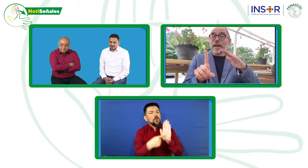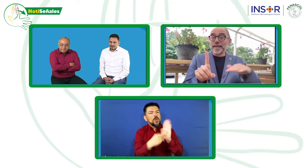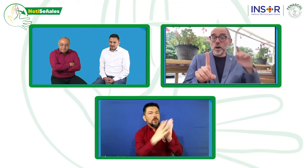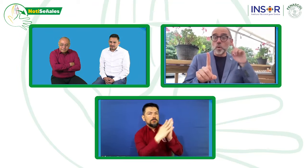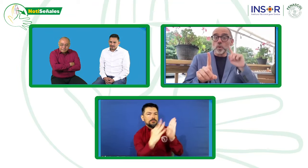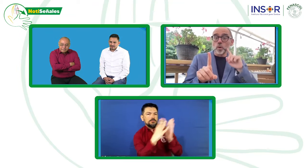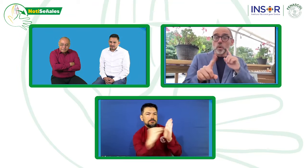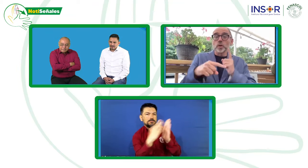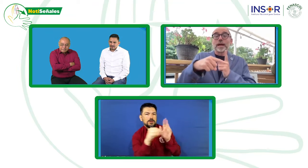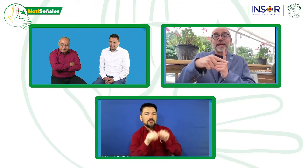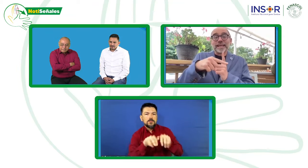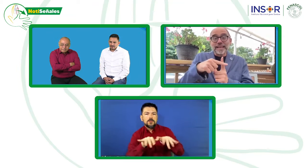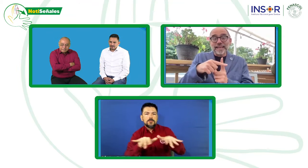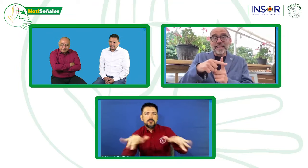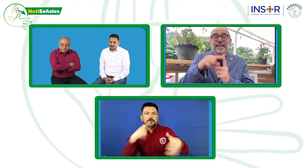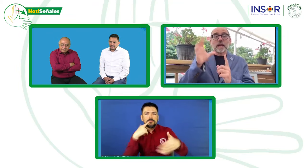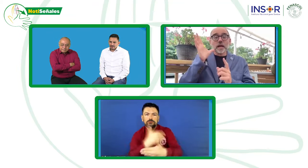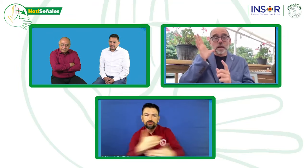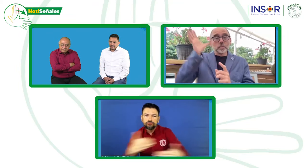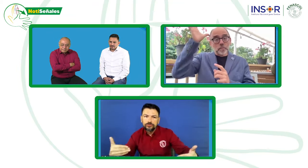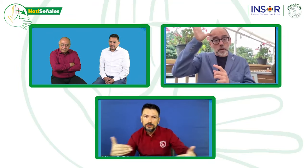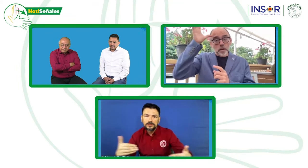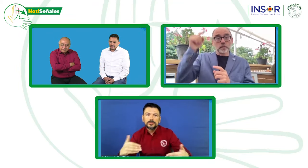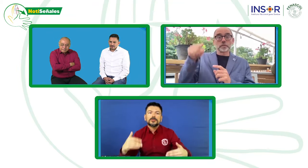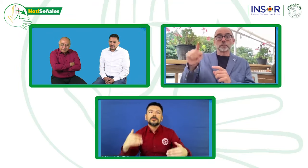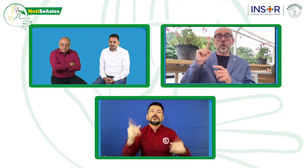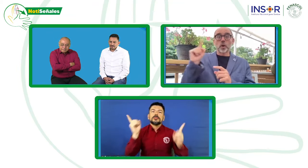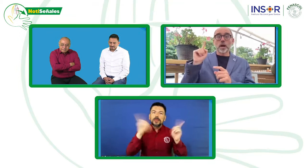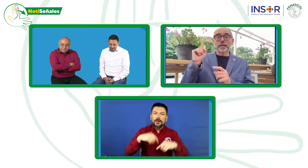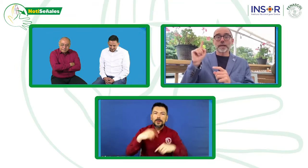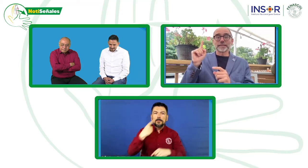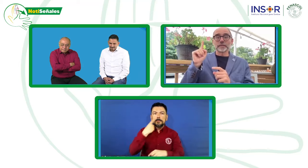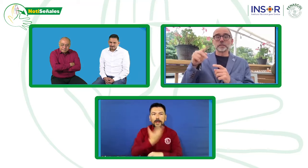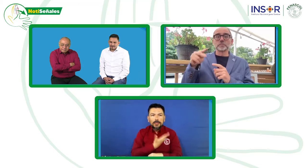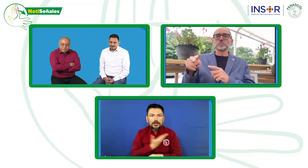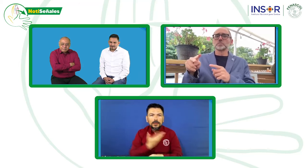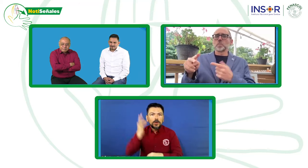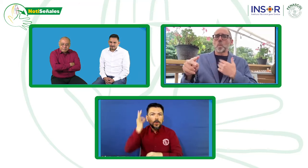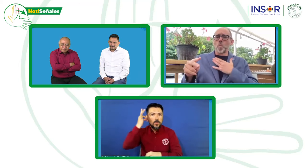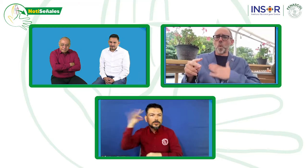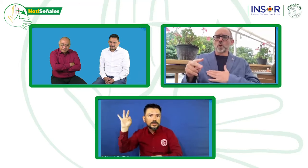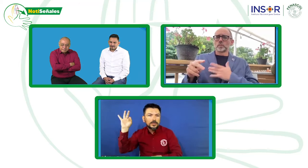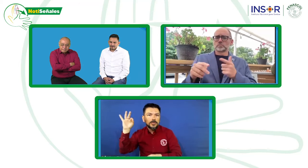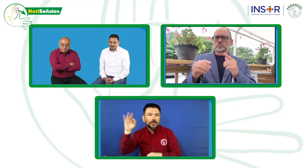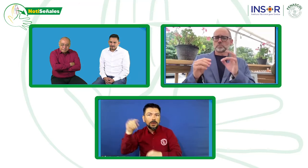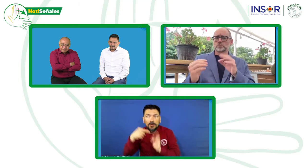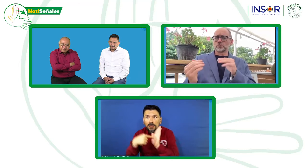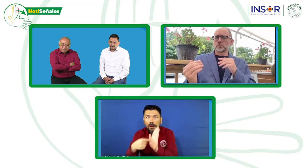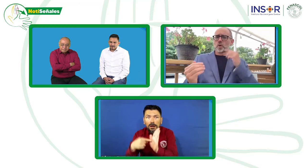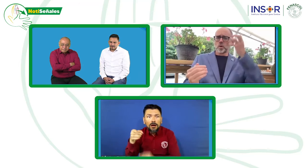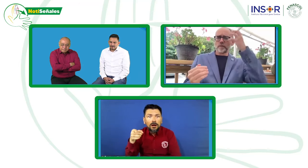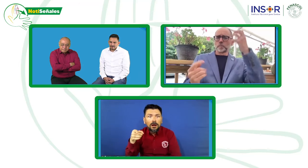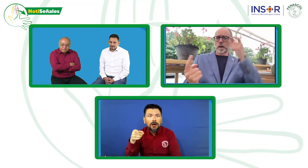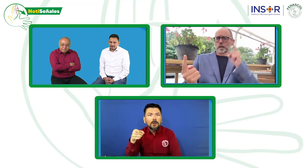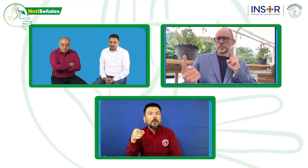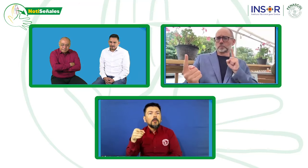gobierno, esto es sumamente importante porque es un ejemplo